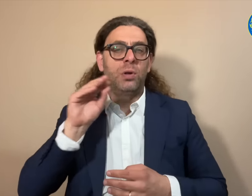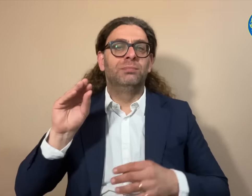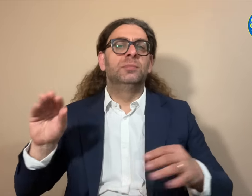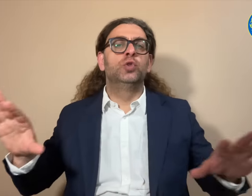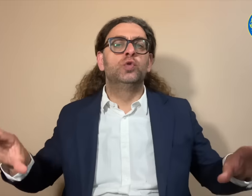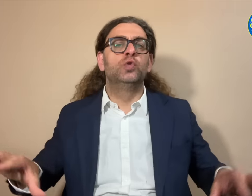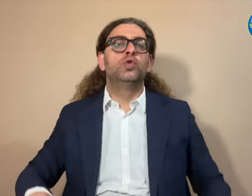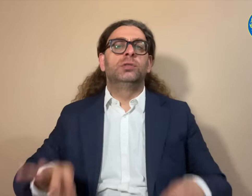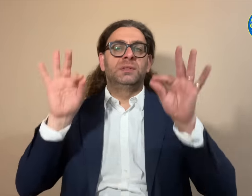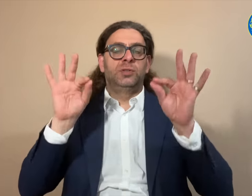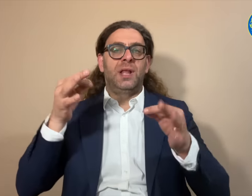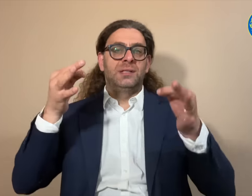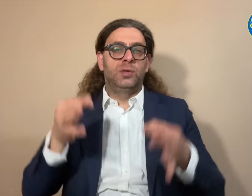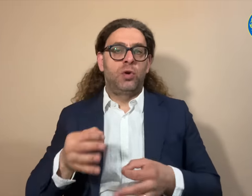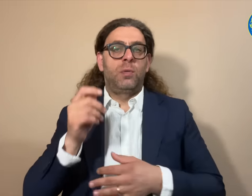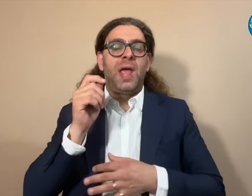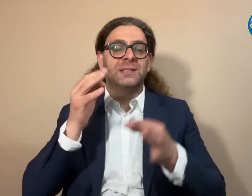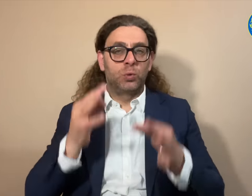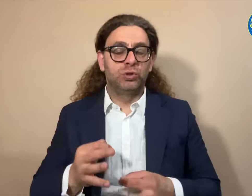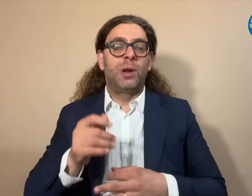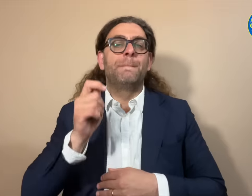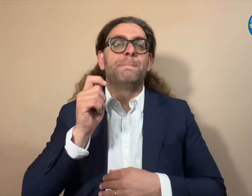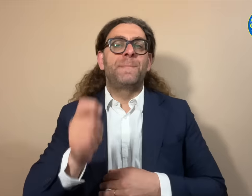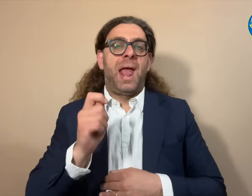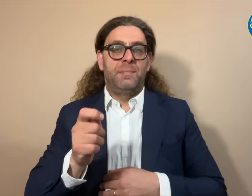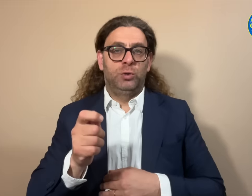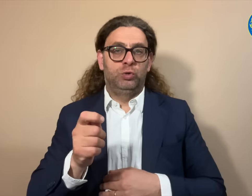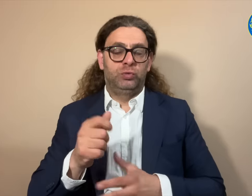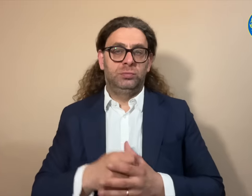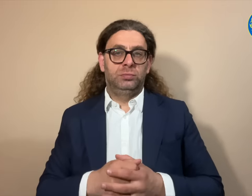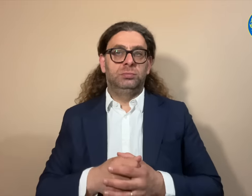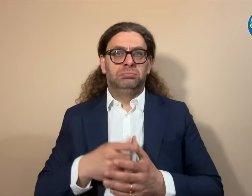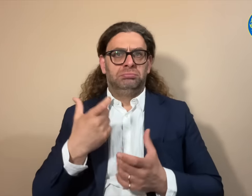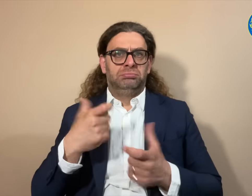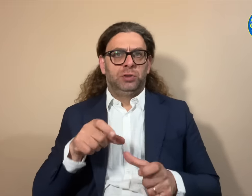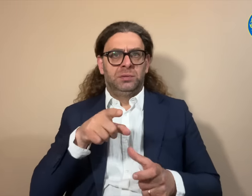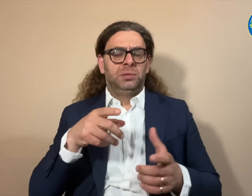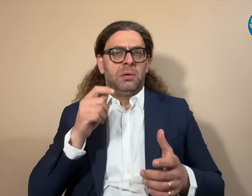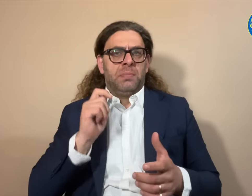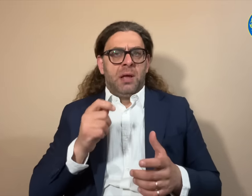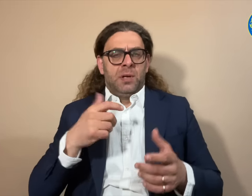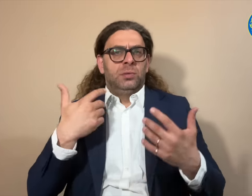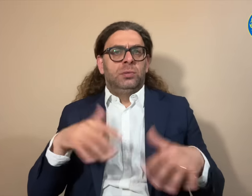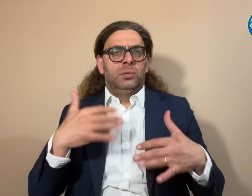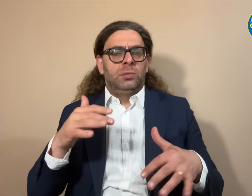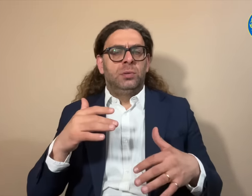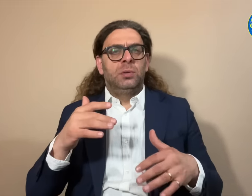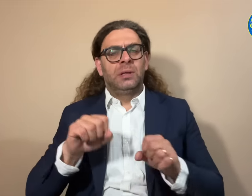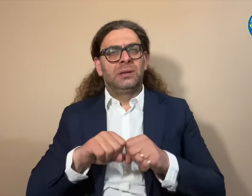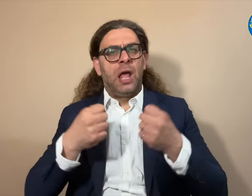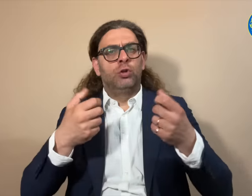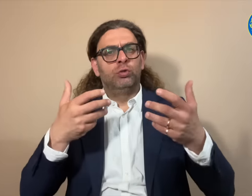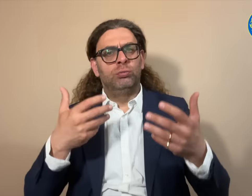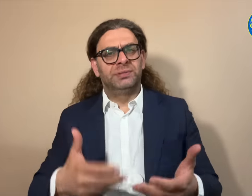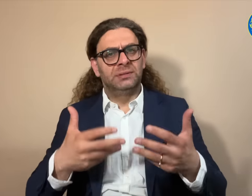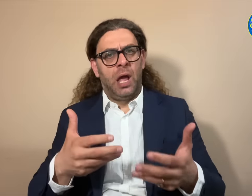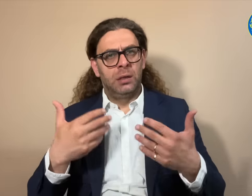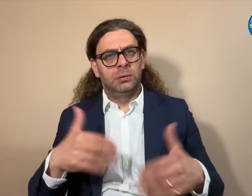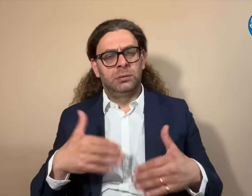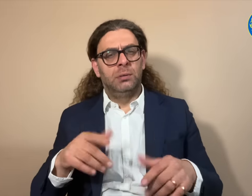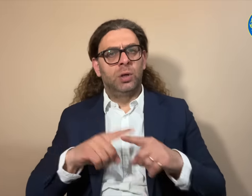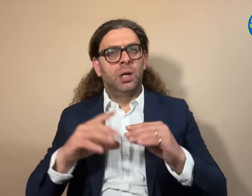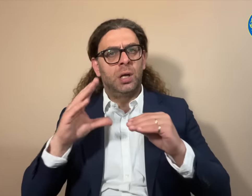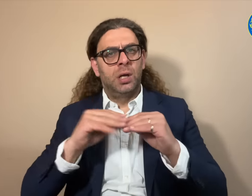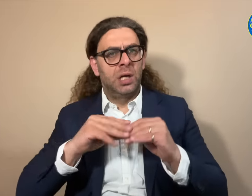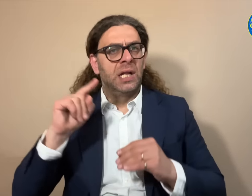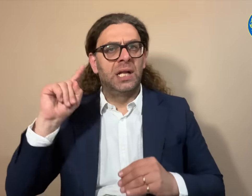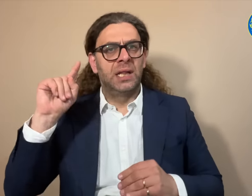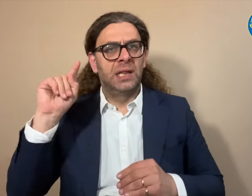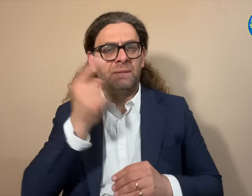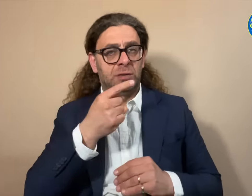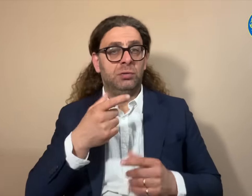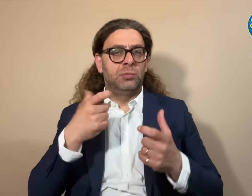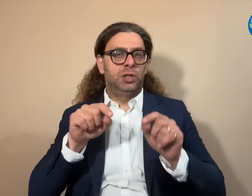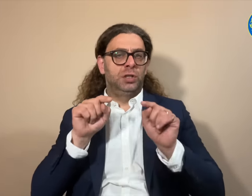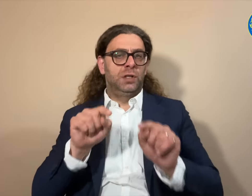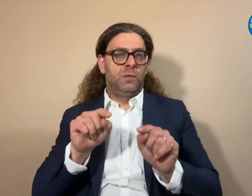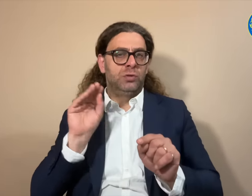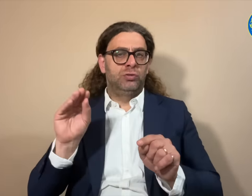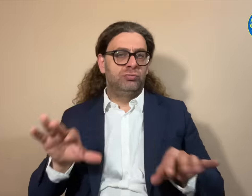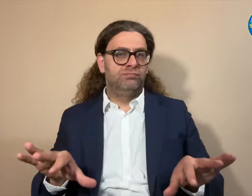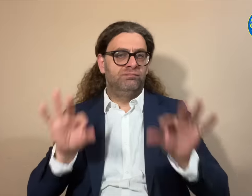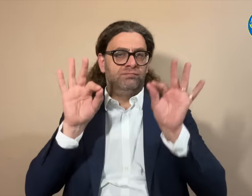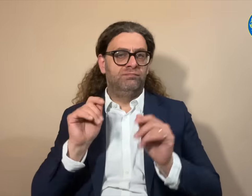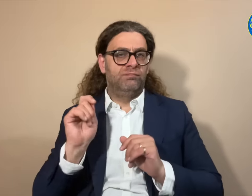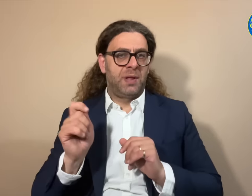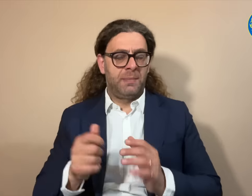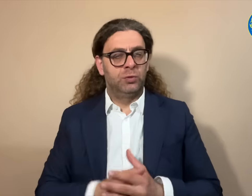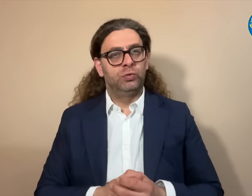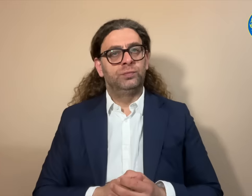chiedendo la sospensione dell'efficacia esecutiva rispetto a un pagamento che rischia di essere un danno molto rilevante e di difficile riparazione.